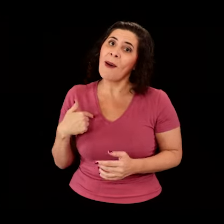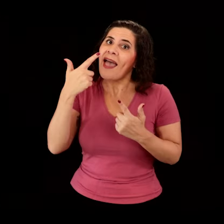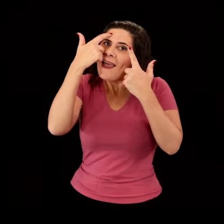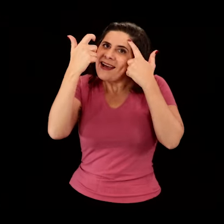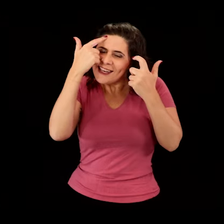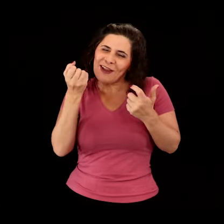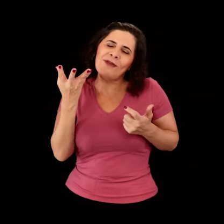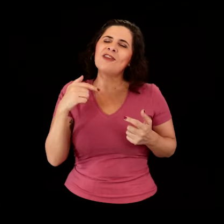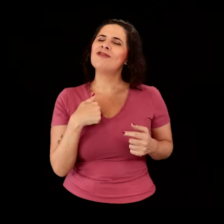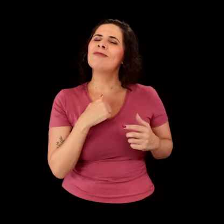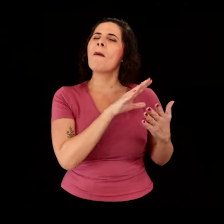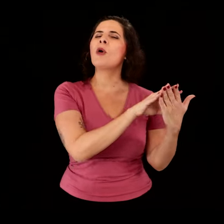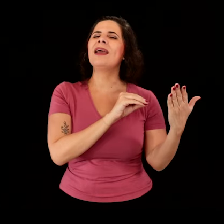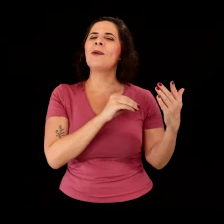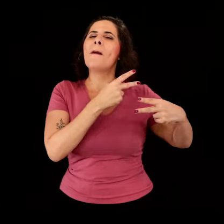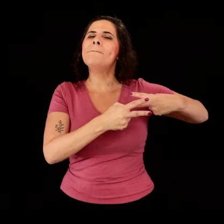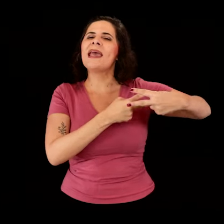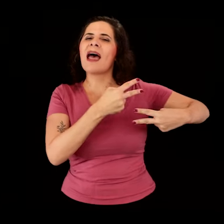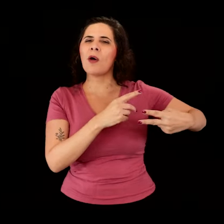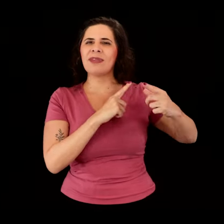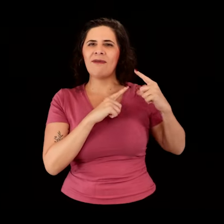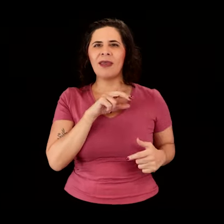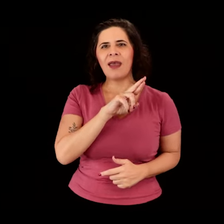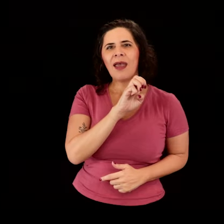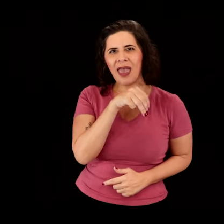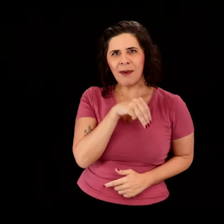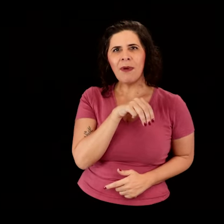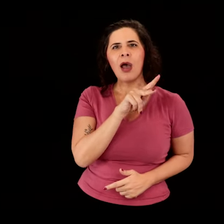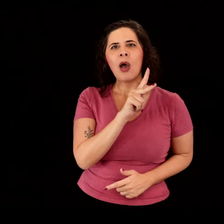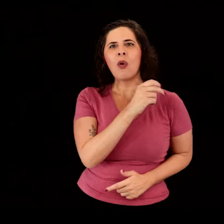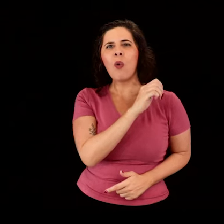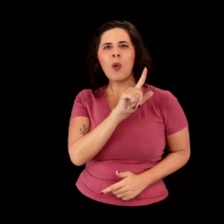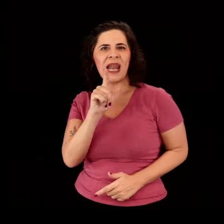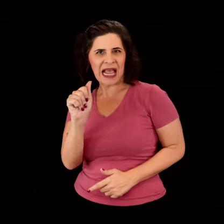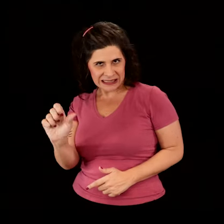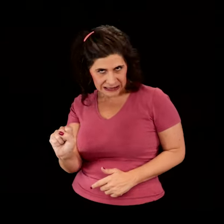Foi um pouco inspirada em uma Bienal de uns anos atrás do Rem Koolhaas, em Veneza, que se chamava "Elementos da arquitetura",